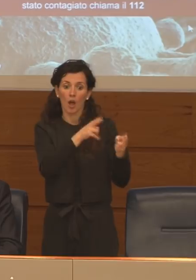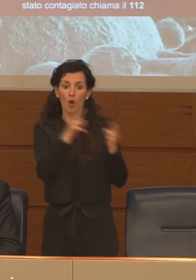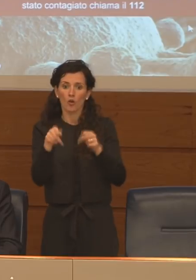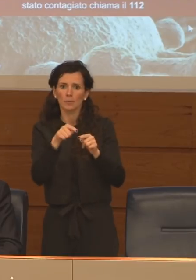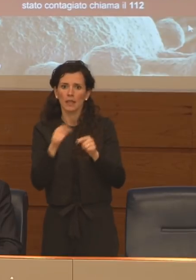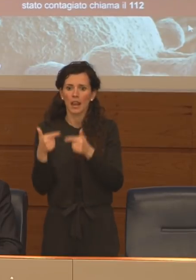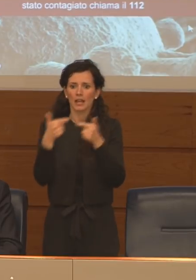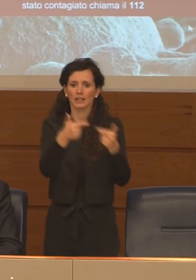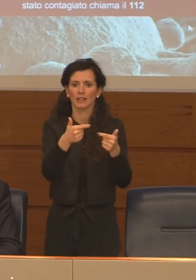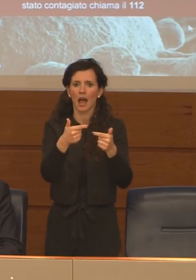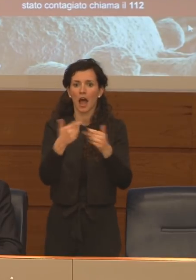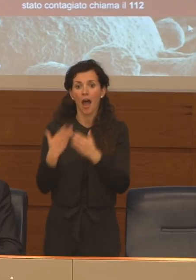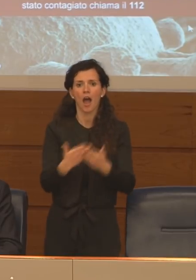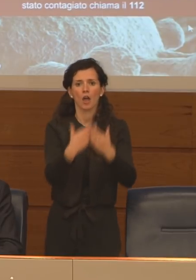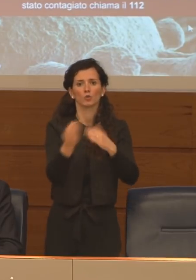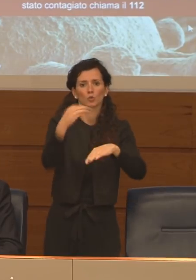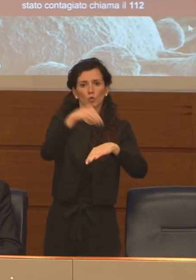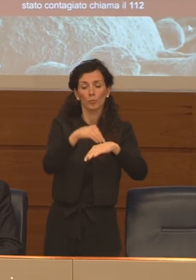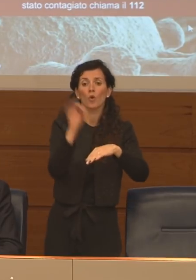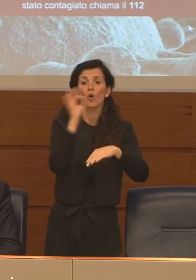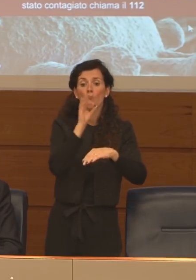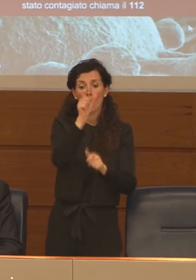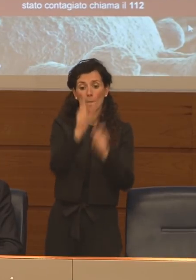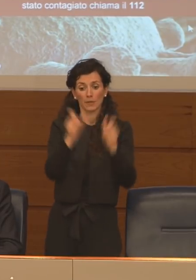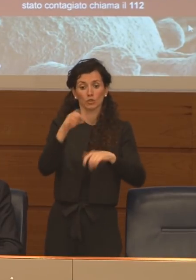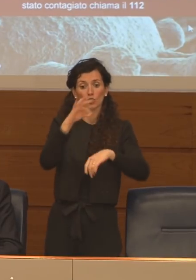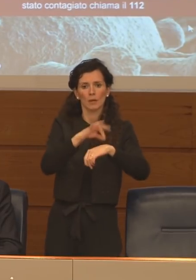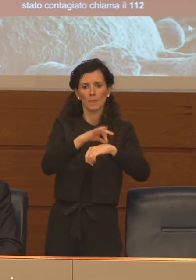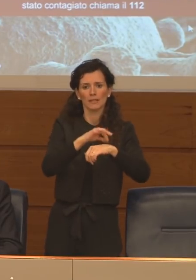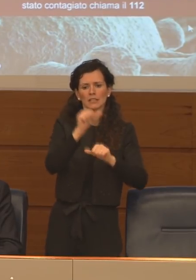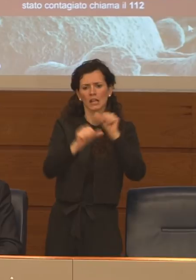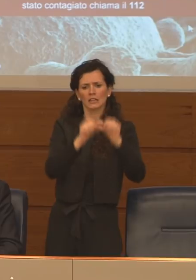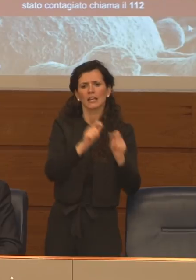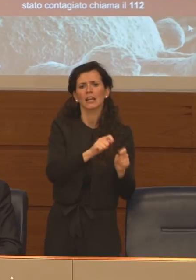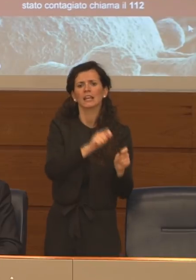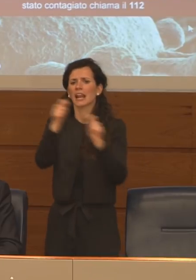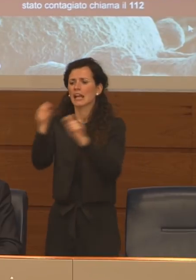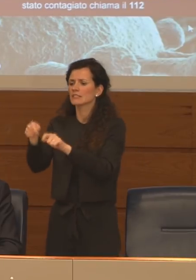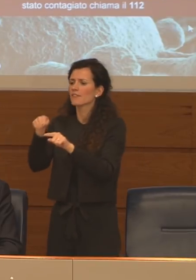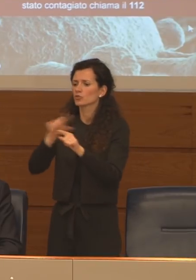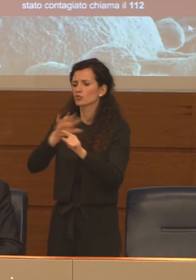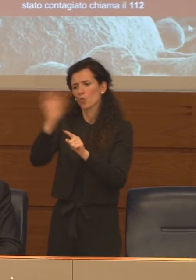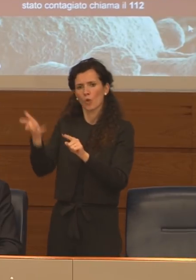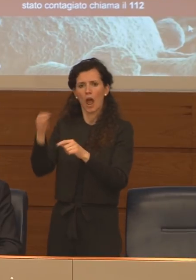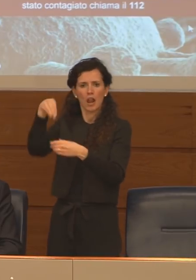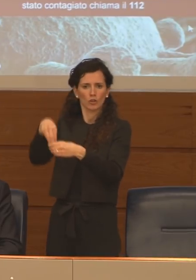spostano pazienti su altri ospedali per fare posto a quelli da ricoverare.